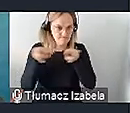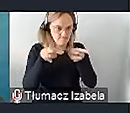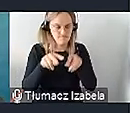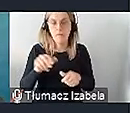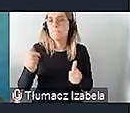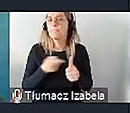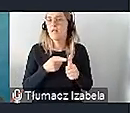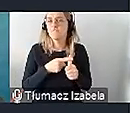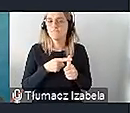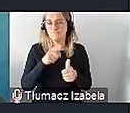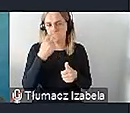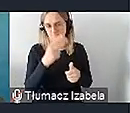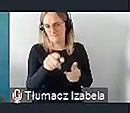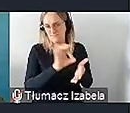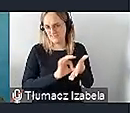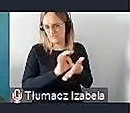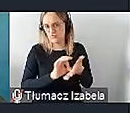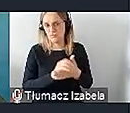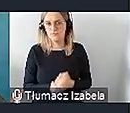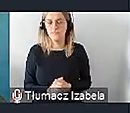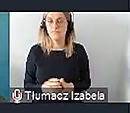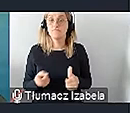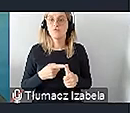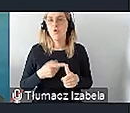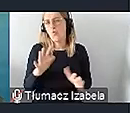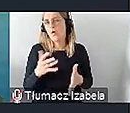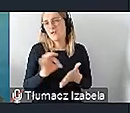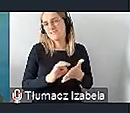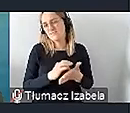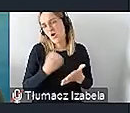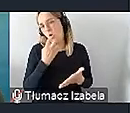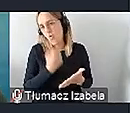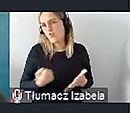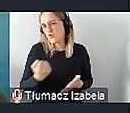jak myślimy o takim rysowaniu użytkowym, nieartystycznym,